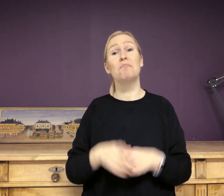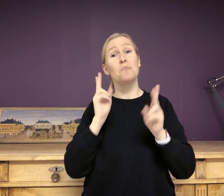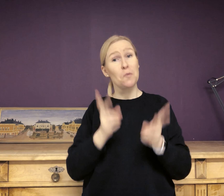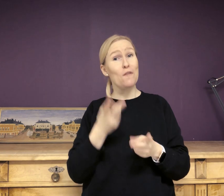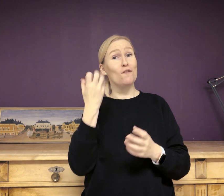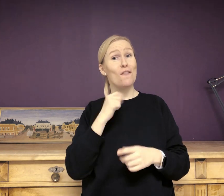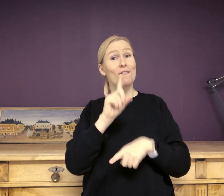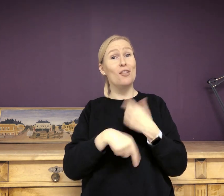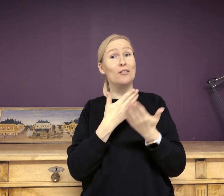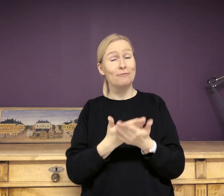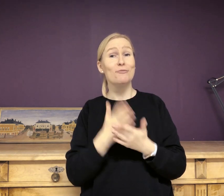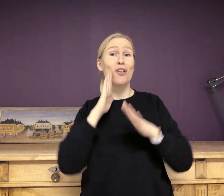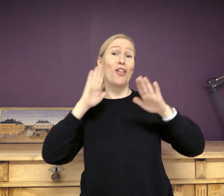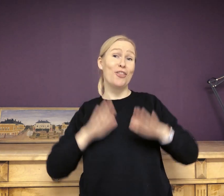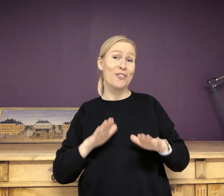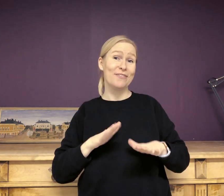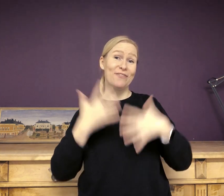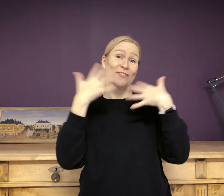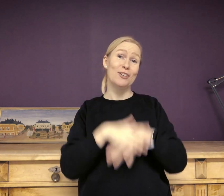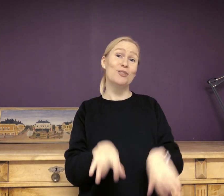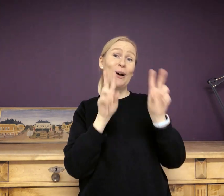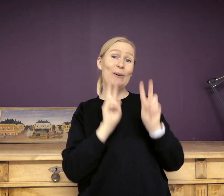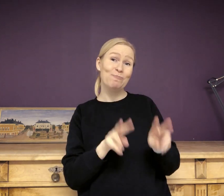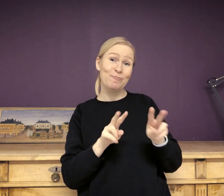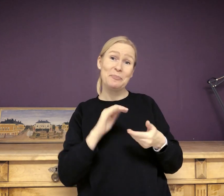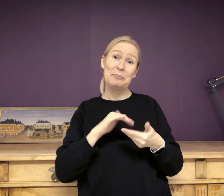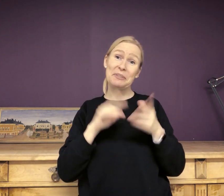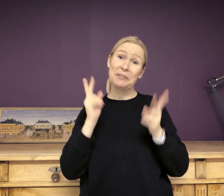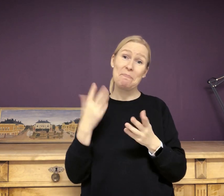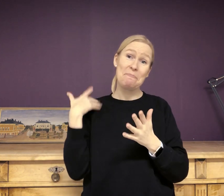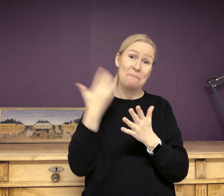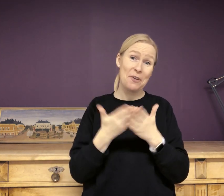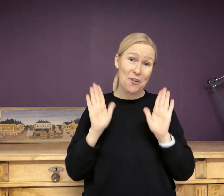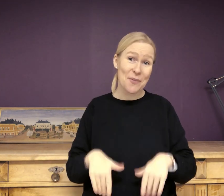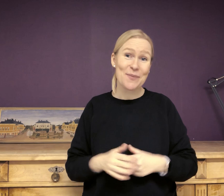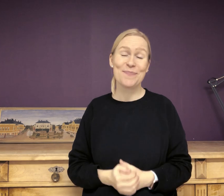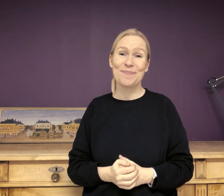Tapahtuman voi katsoa myös kotisohvalta verkossa aiempien vuosien tapaan.